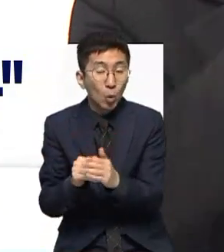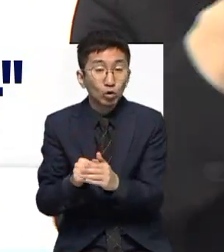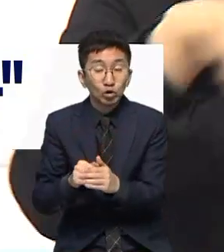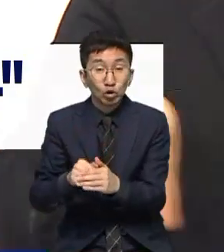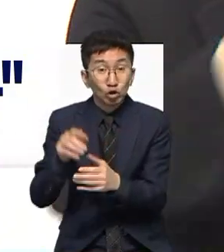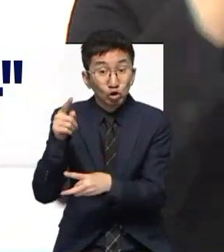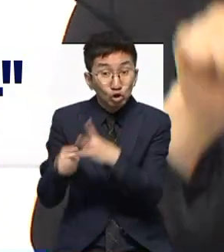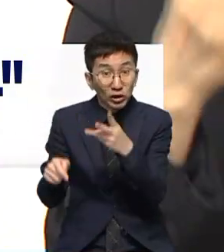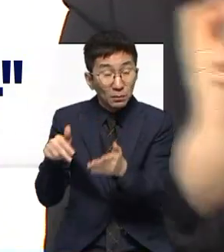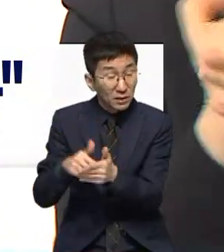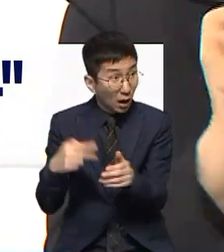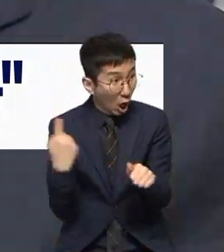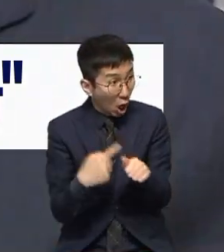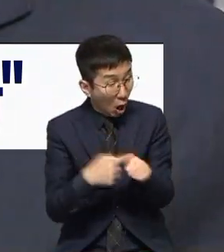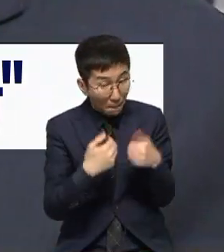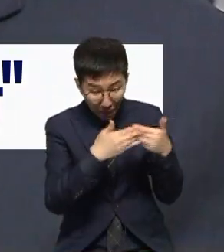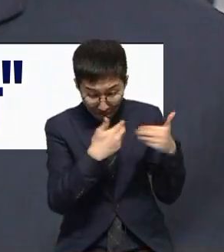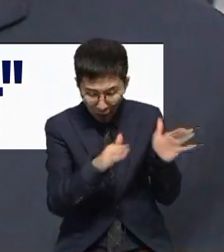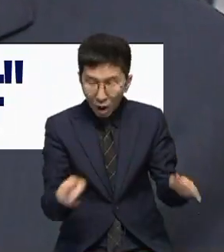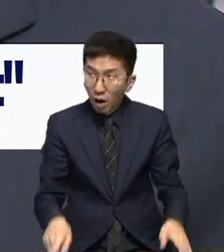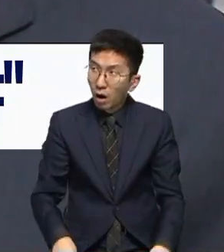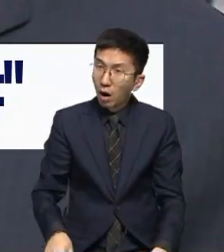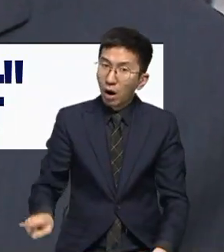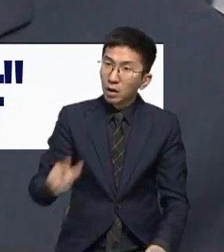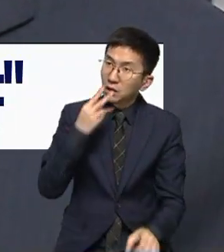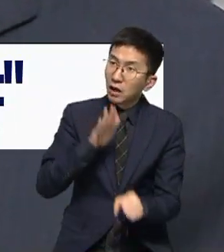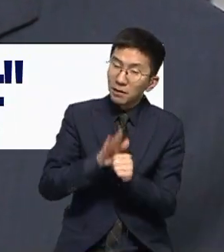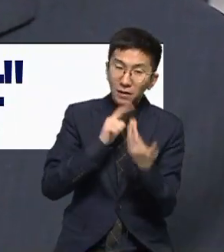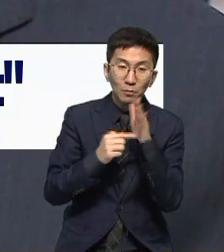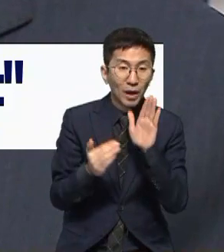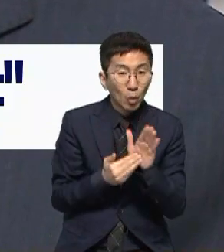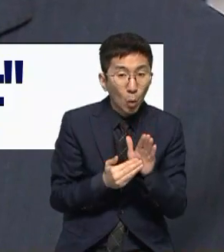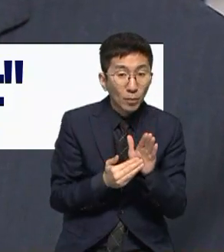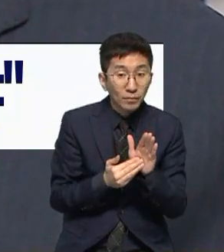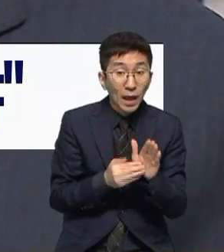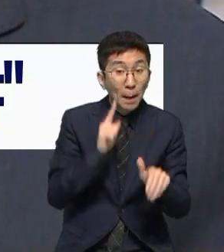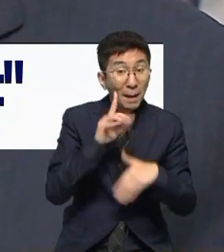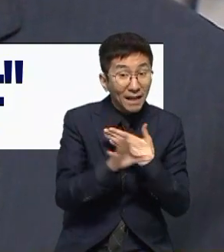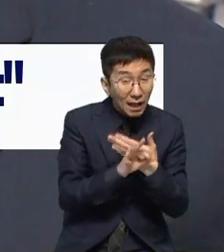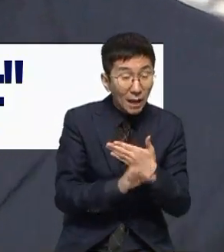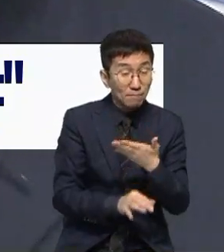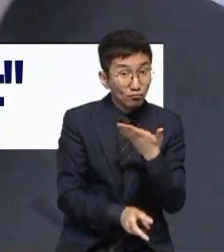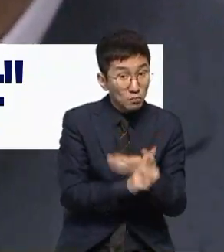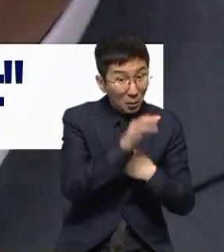확전을 준비하고 있는데 민주당은 윤 후보의 발언을 겨냥해 막말 폭주 기관차의 공포감을 느낀다고 비꽜습니다. 당내에서는 불법적인 부분이 있었다면